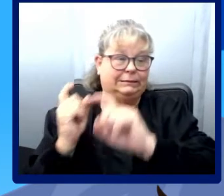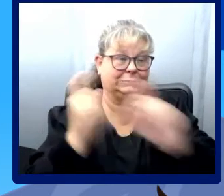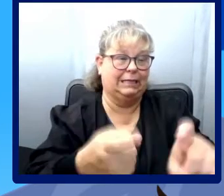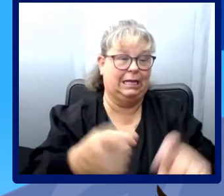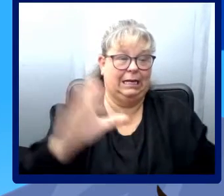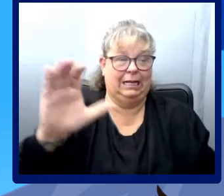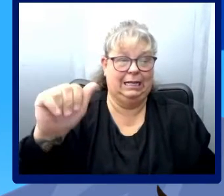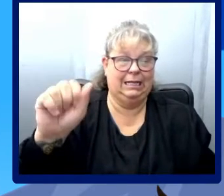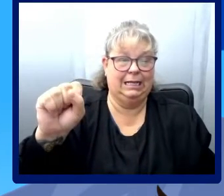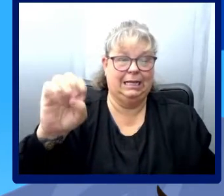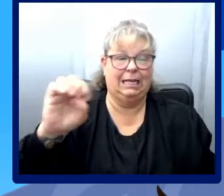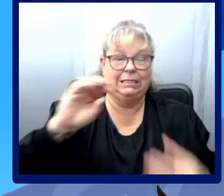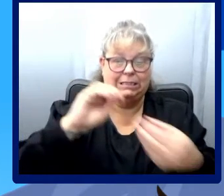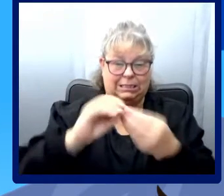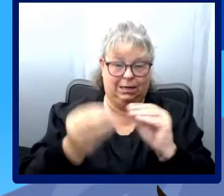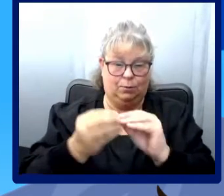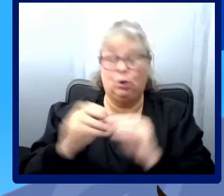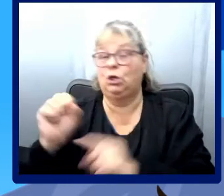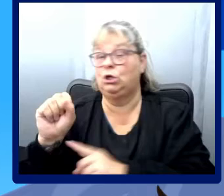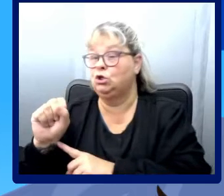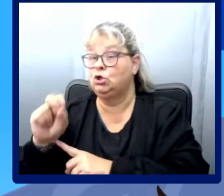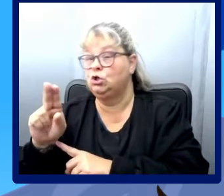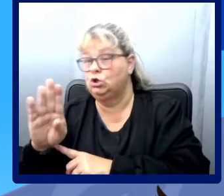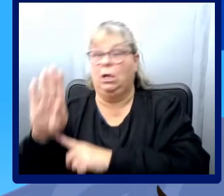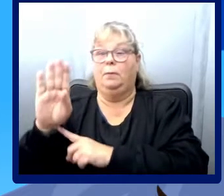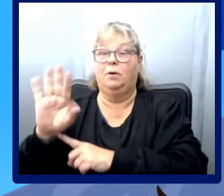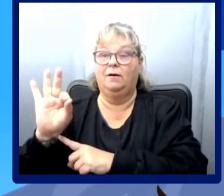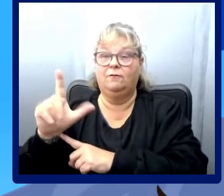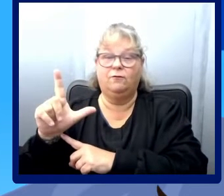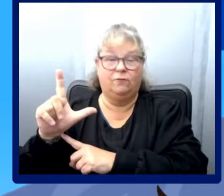El subflujo se ha ejecutado